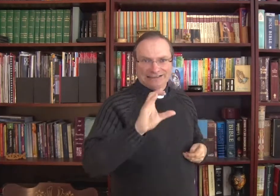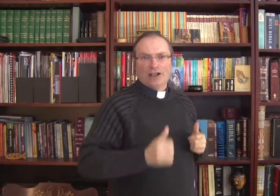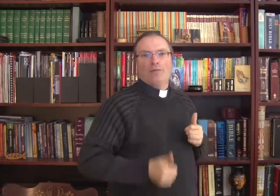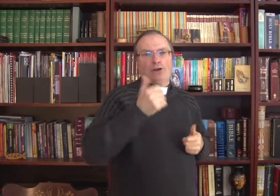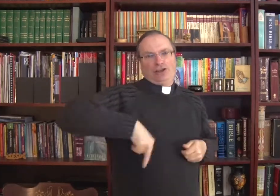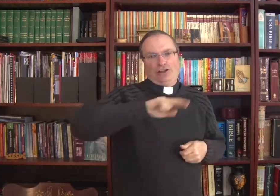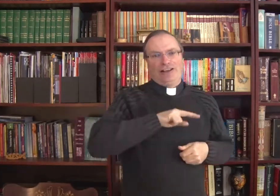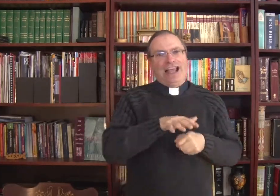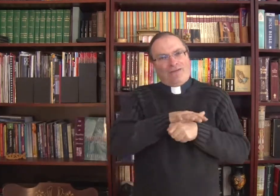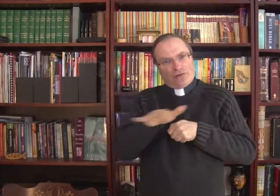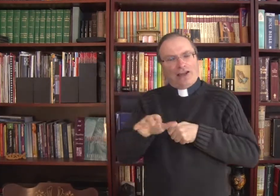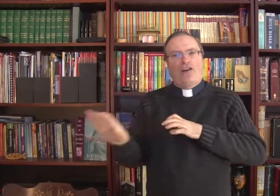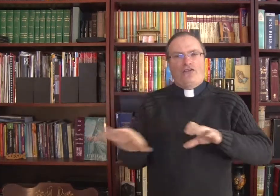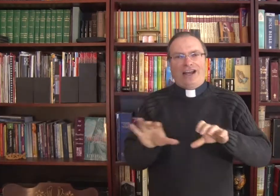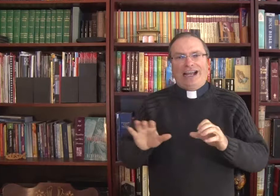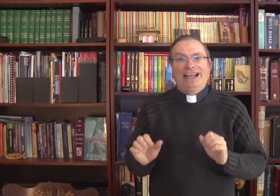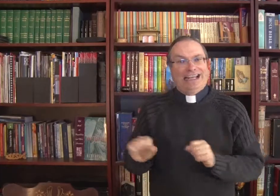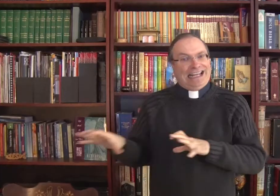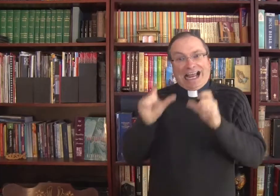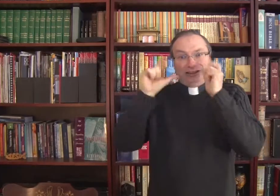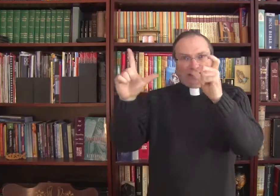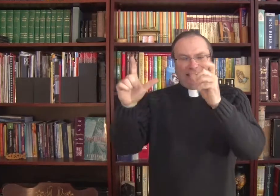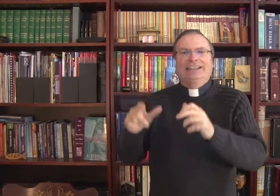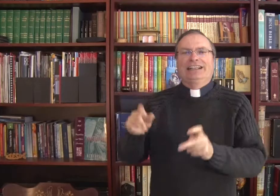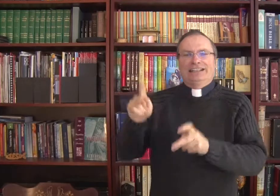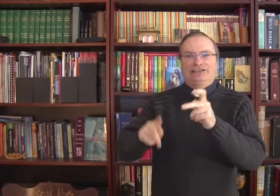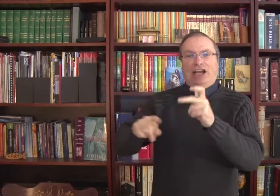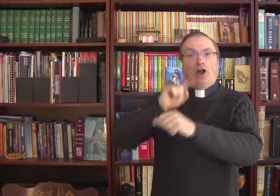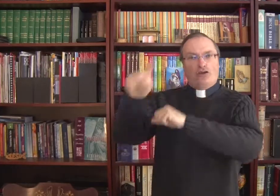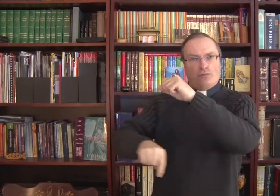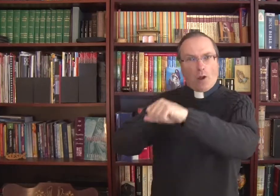plus notre influence fera réagir les gens du monde